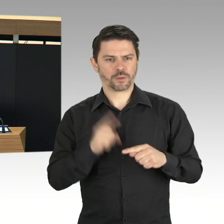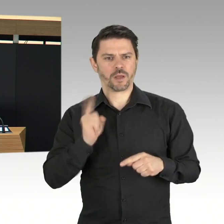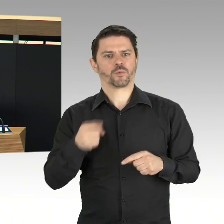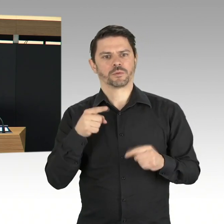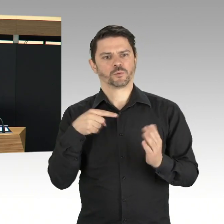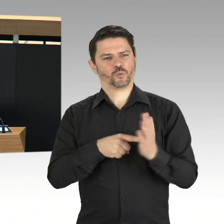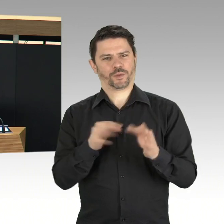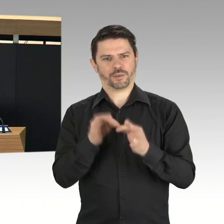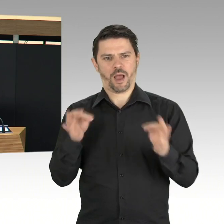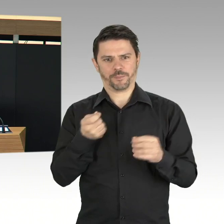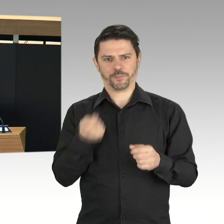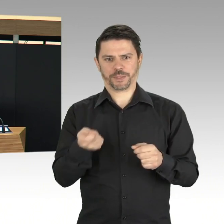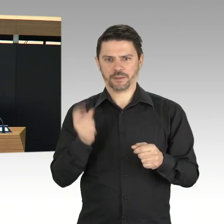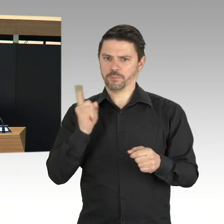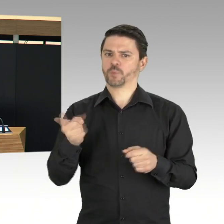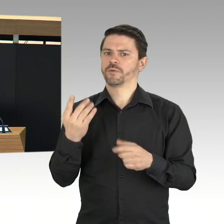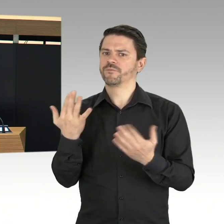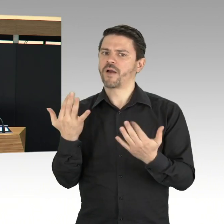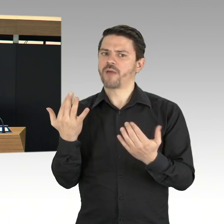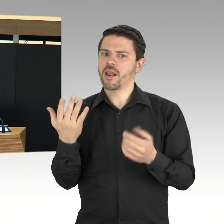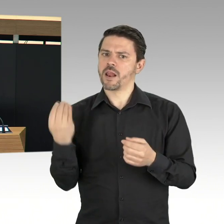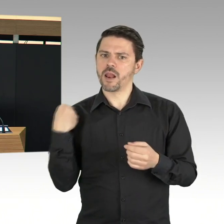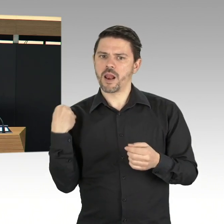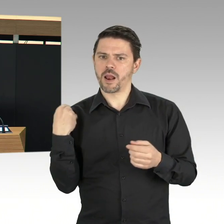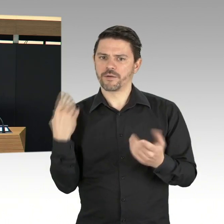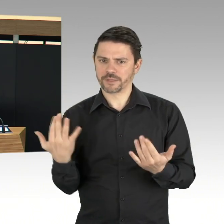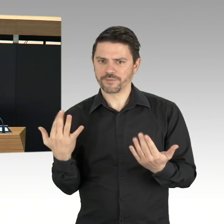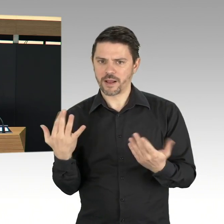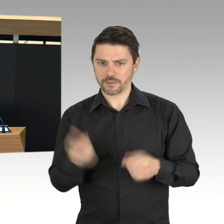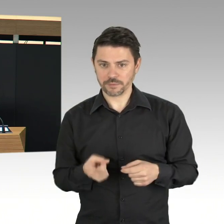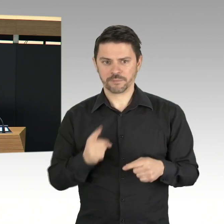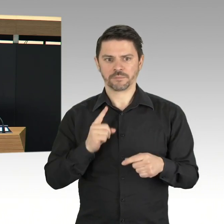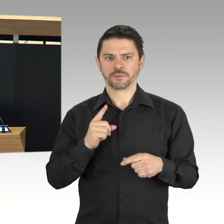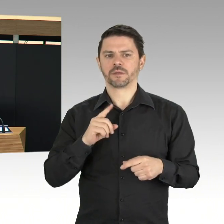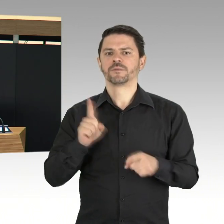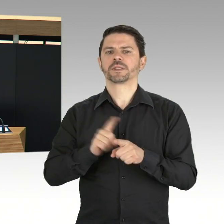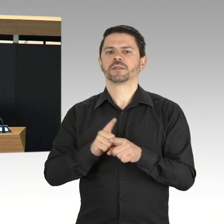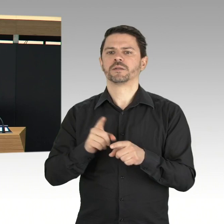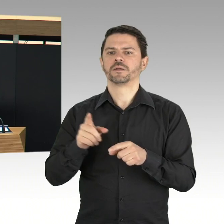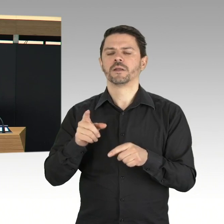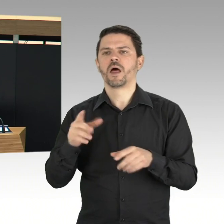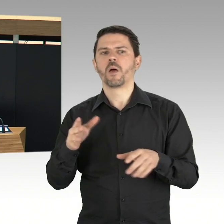ist neun Monate nach Inkrafttreten des Gesetzes vorzunehmen. Hierfür ist kein gesonderter Antrag der Mieterinnen und Mieter nötig.